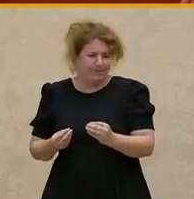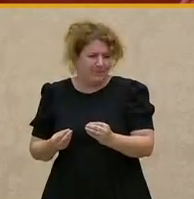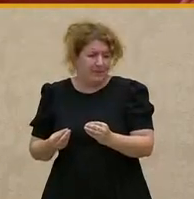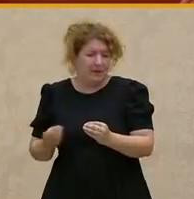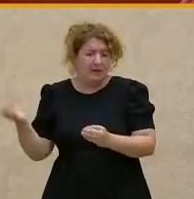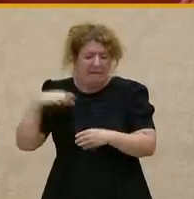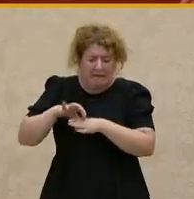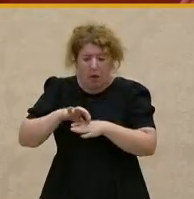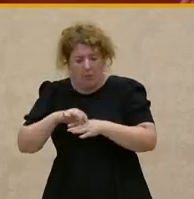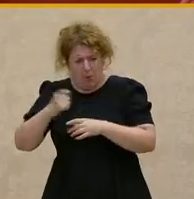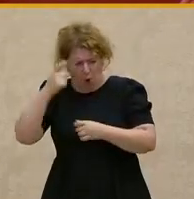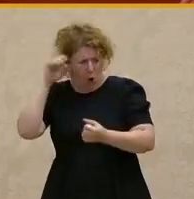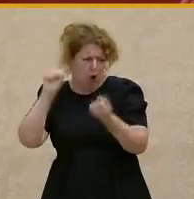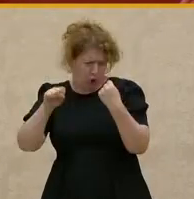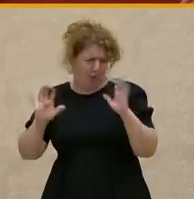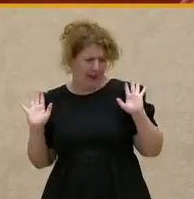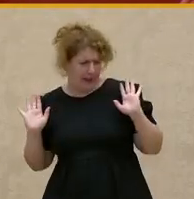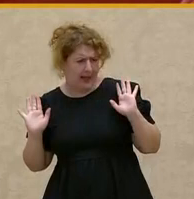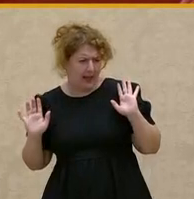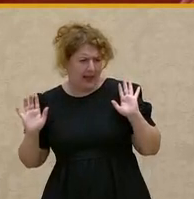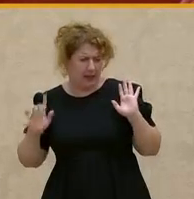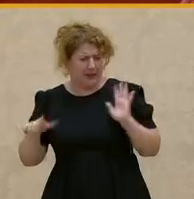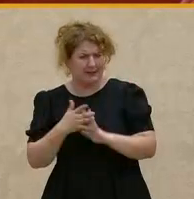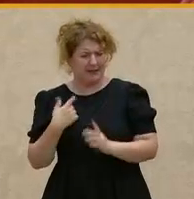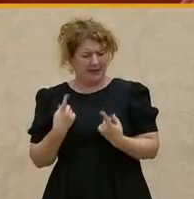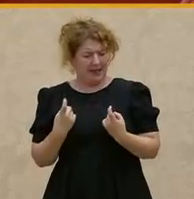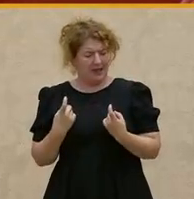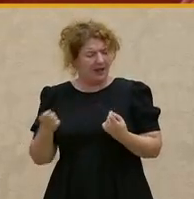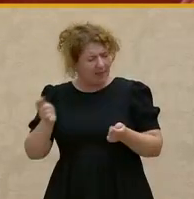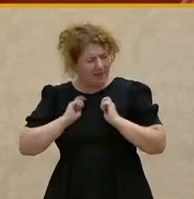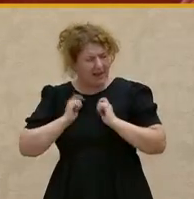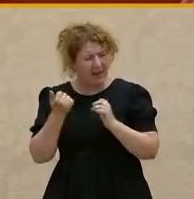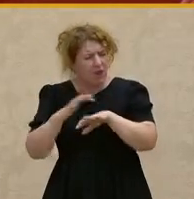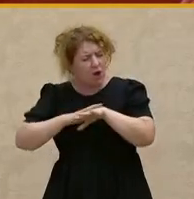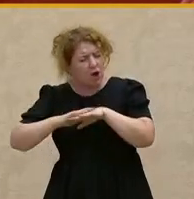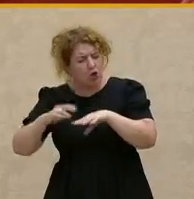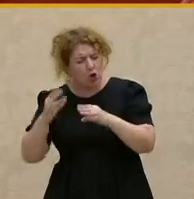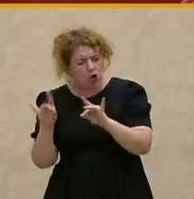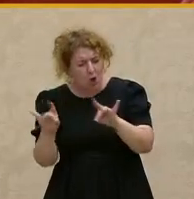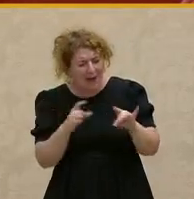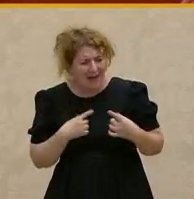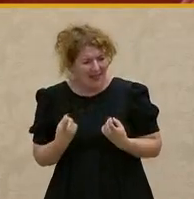torpemente a veces olvidando mi necesidad de percibir las texturas y formas de los alimentos